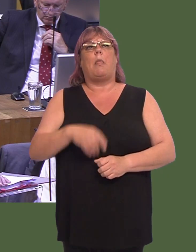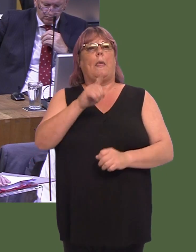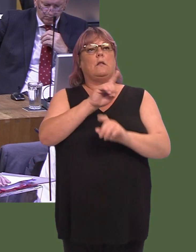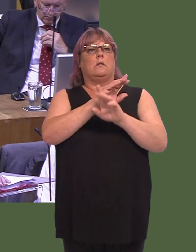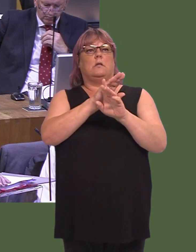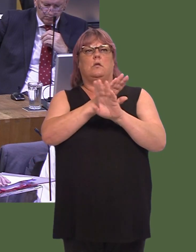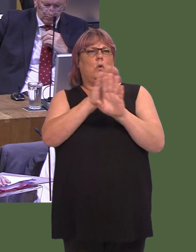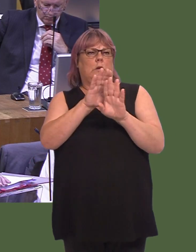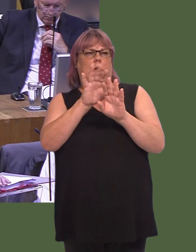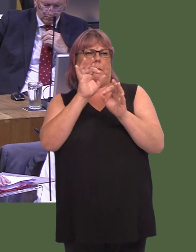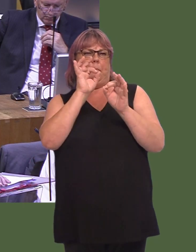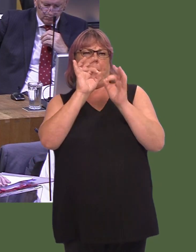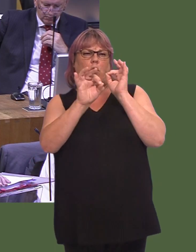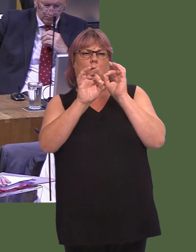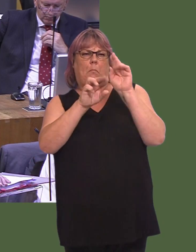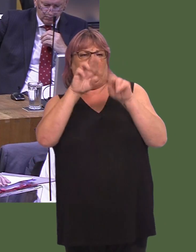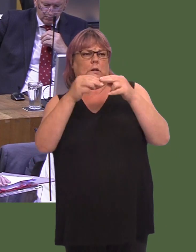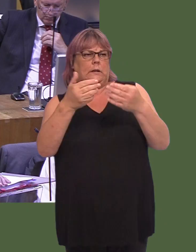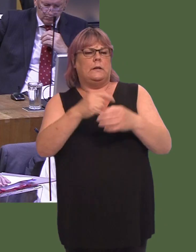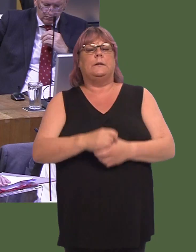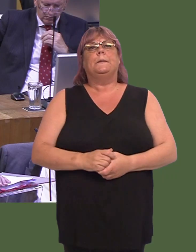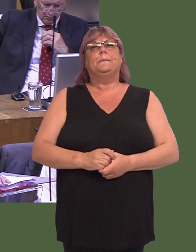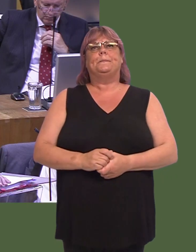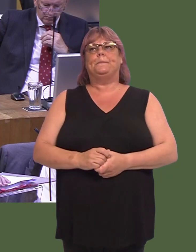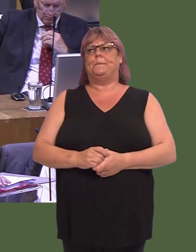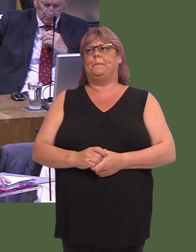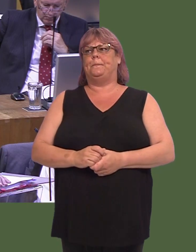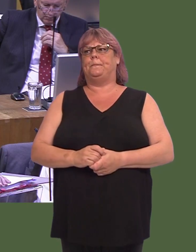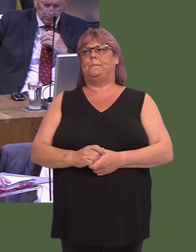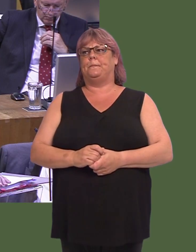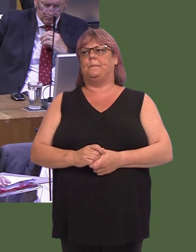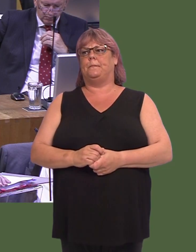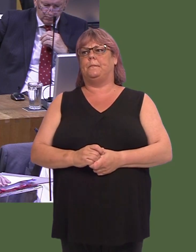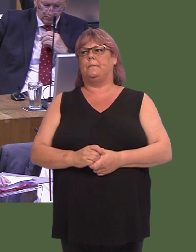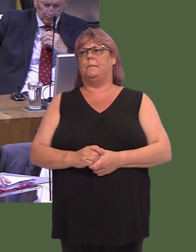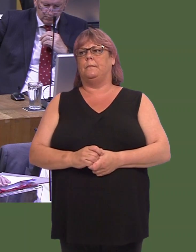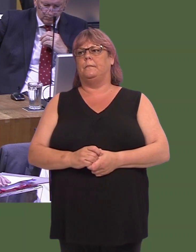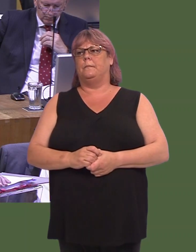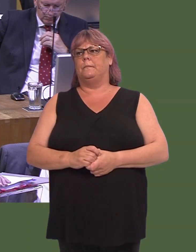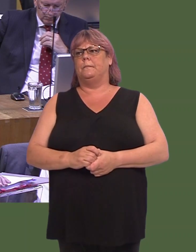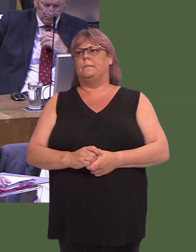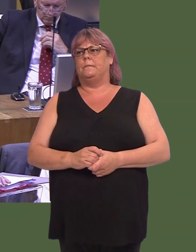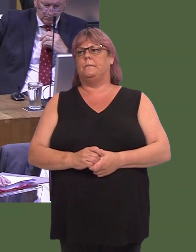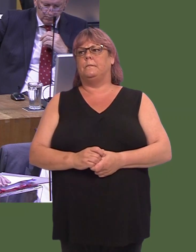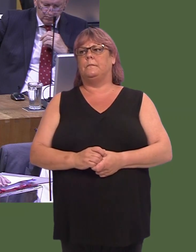arbennig. Rym ni wedi gweld gwellhad sylweddol ynglyn â’r rheini sydd yn gorffen eu hyfforddi.